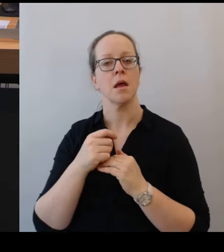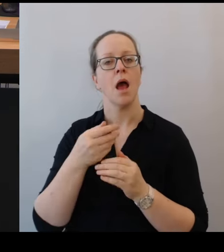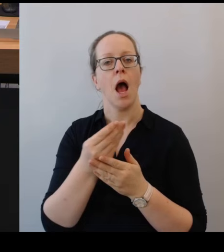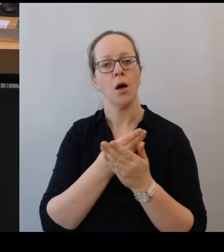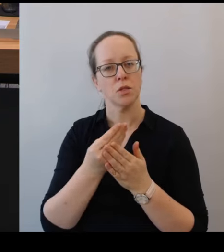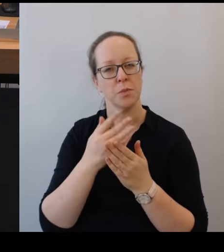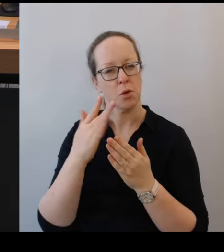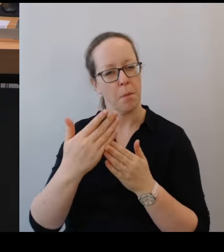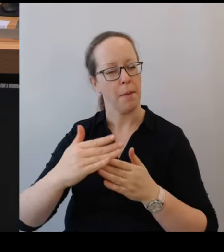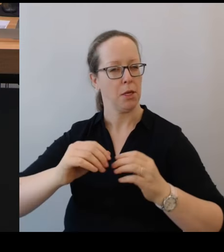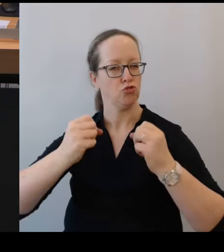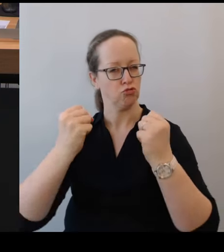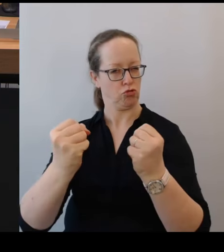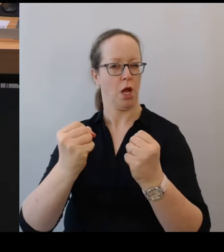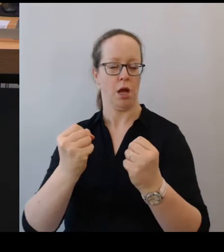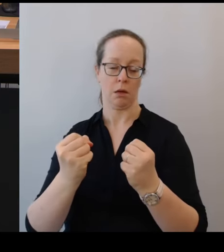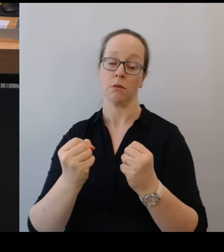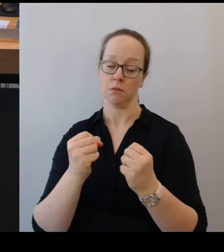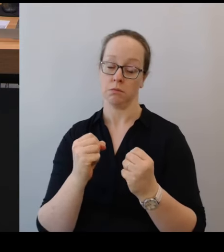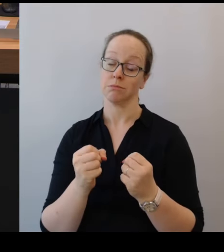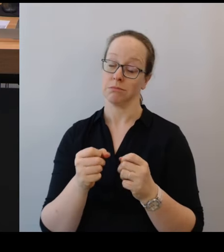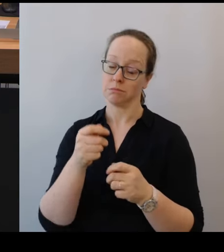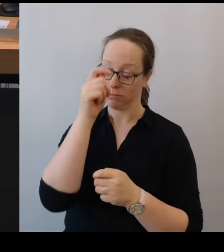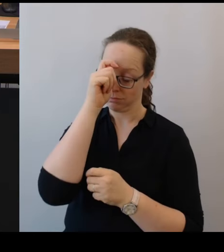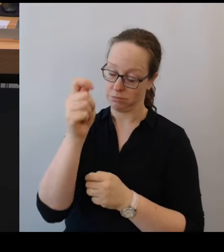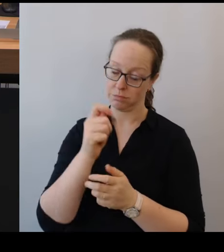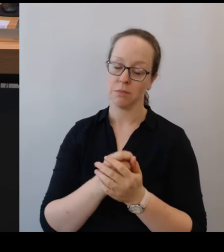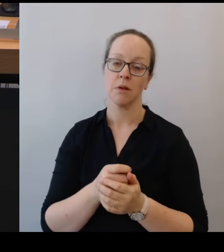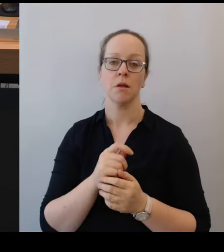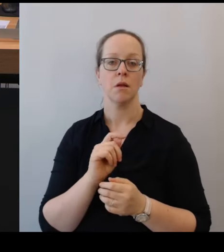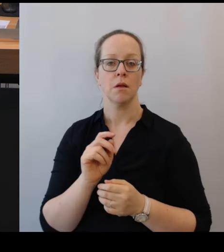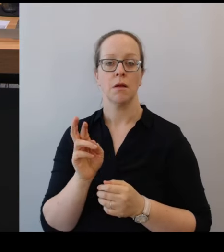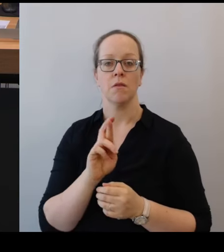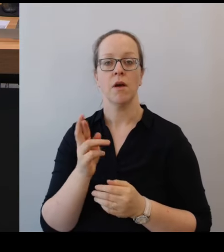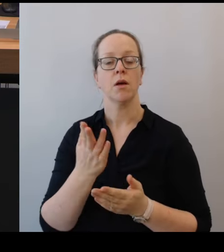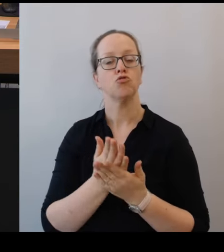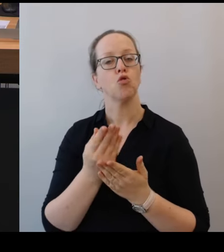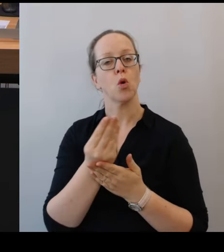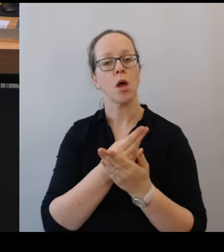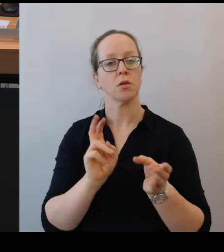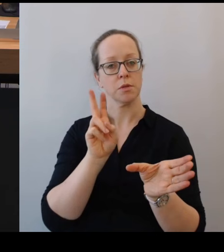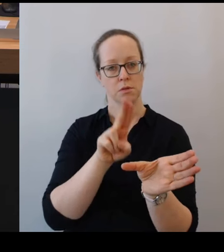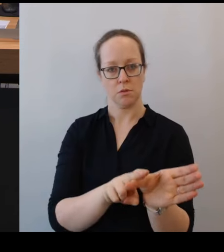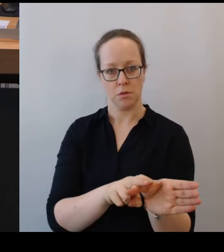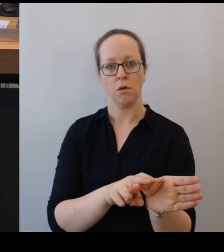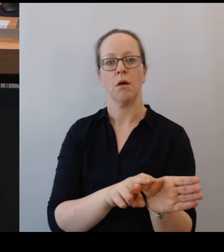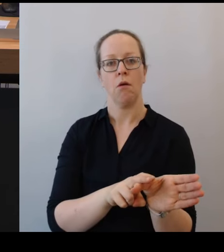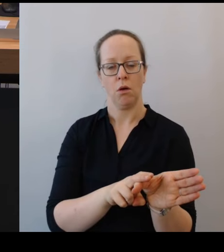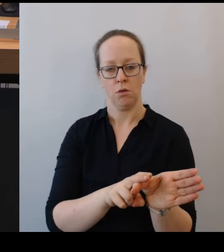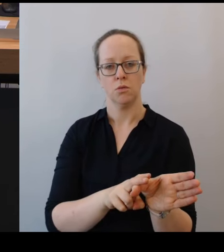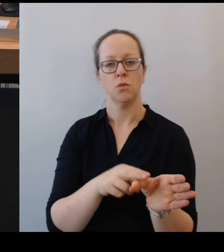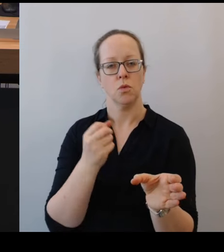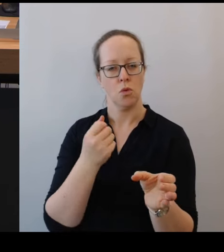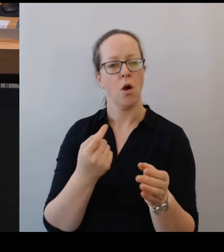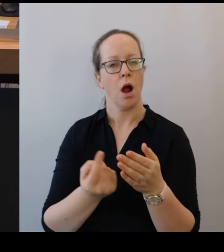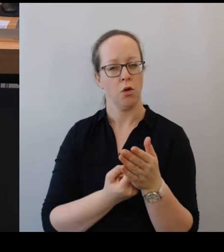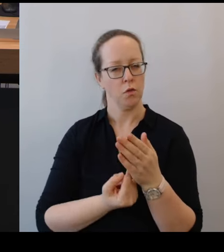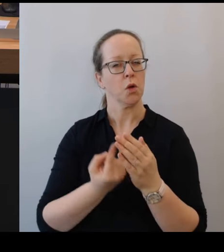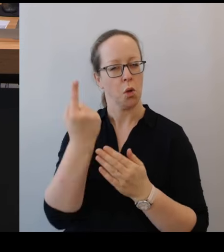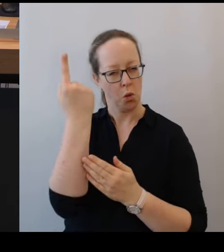Ausbildung gekommen sind, wie schwer dieser Herausforderung zu meistern es war und das ist jetzt auch gemeinsame Kraftanstrengung der christdemokratischen mit der